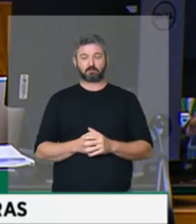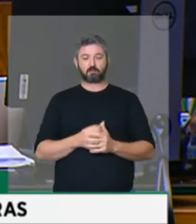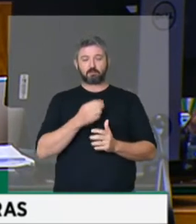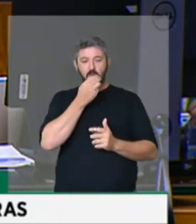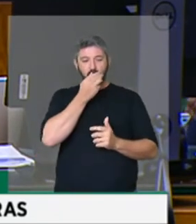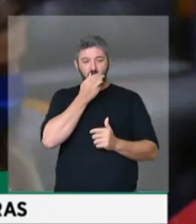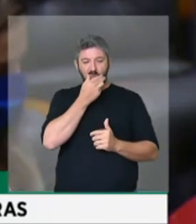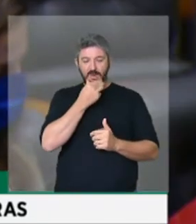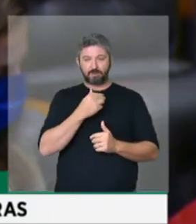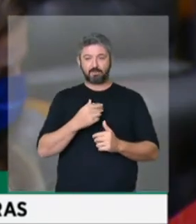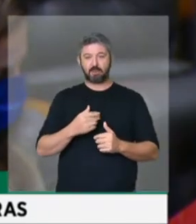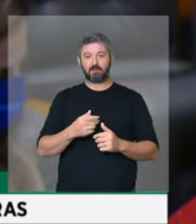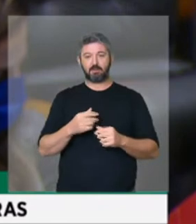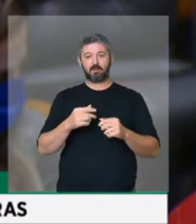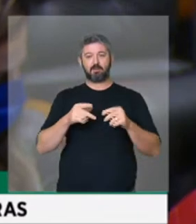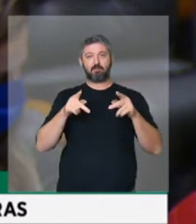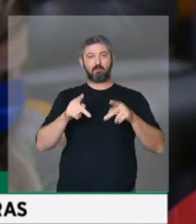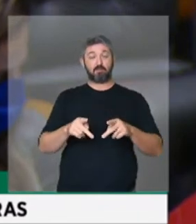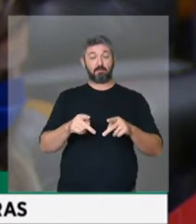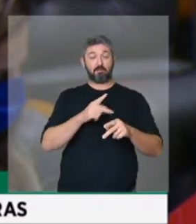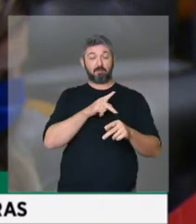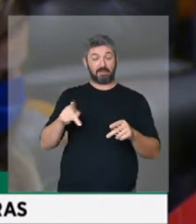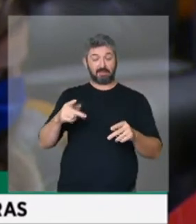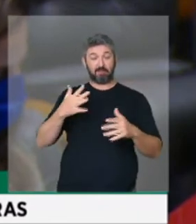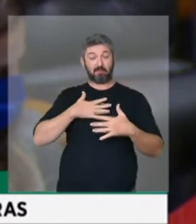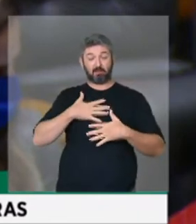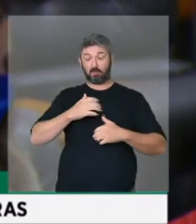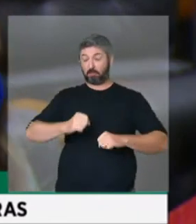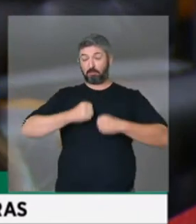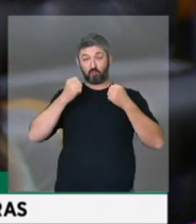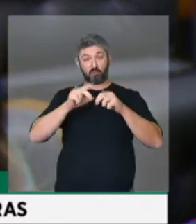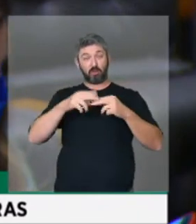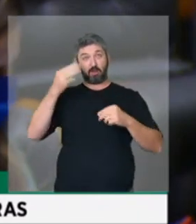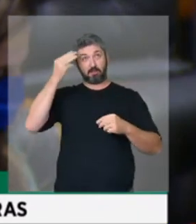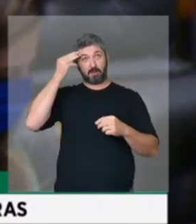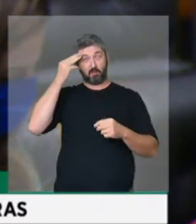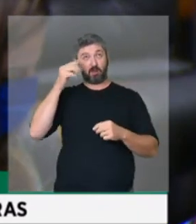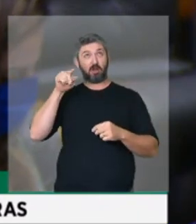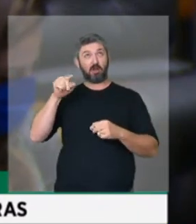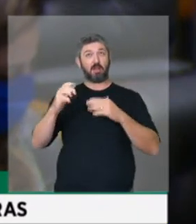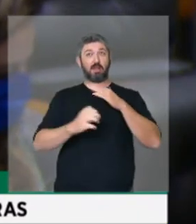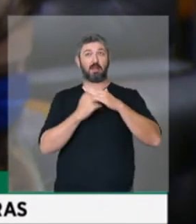RISCO DE APAGÃO E MENOS DESENVOLVIMENTO PRO NOSSO PAÍ S. É UMA PÀSSIMA IDEIA PRIVATIZAR A ELETROBRAS.